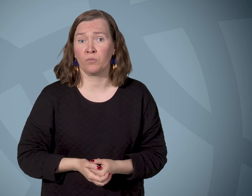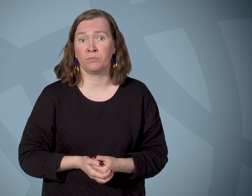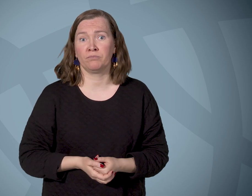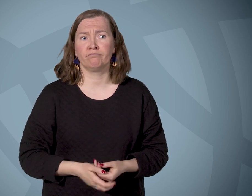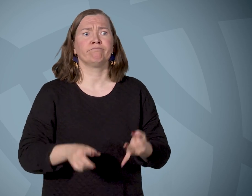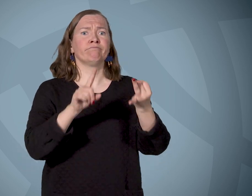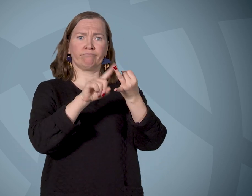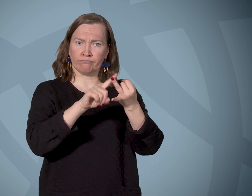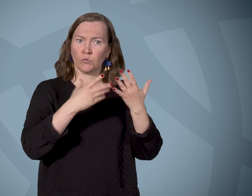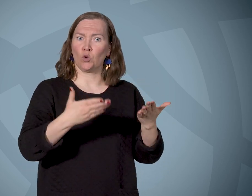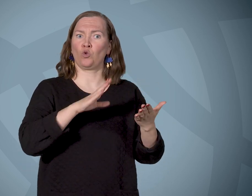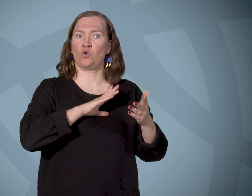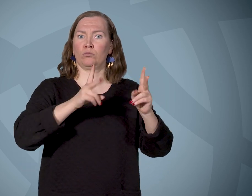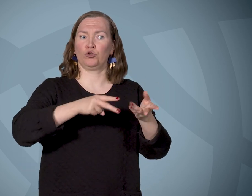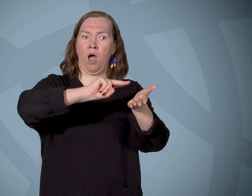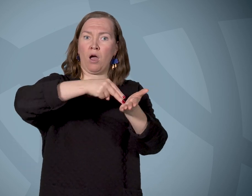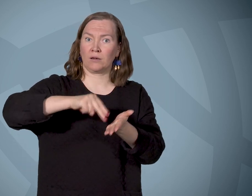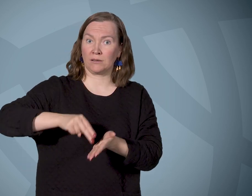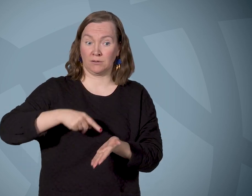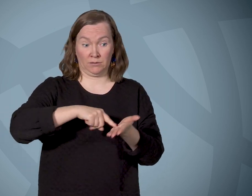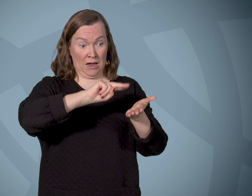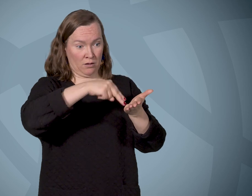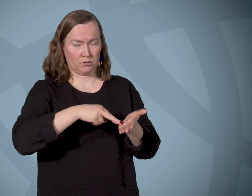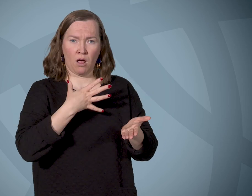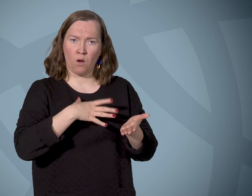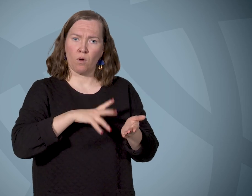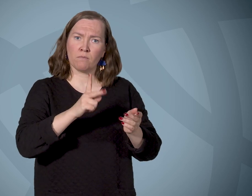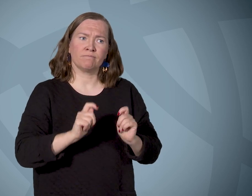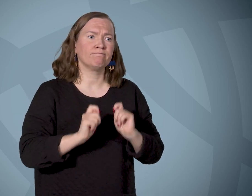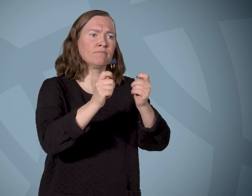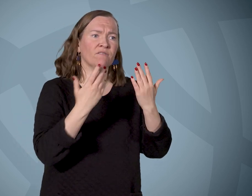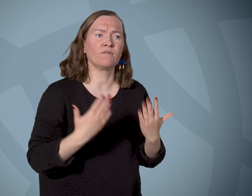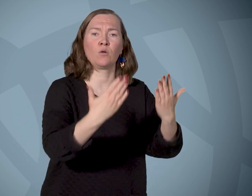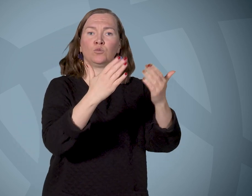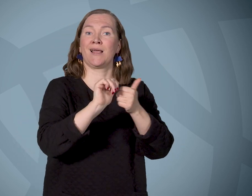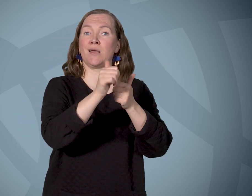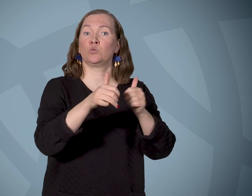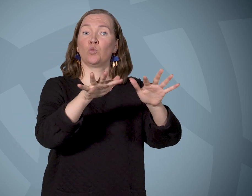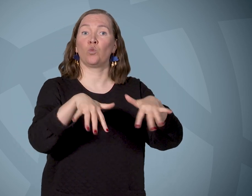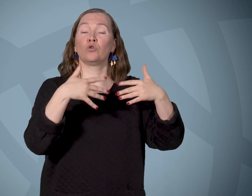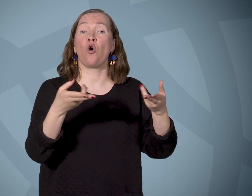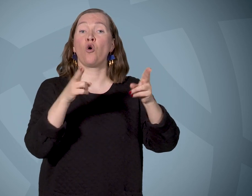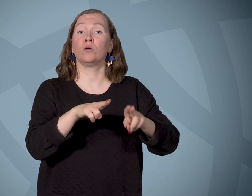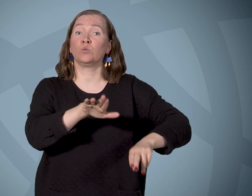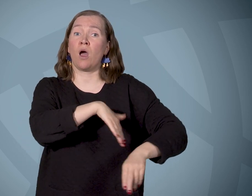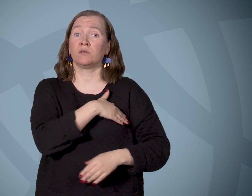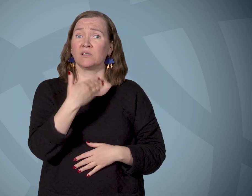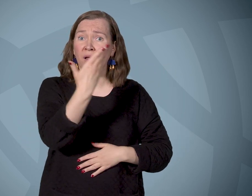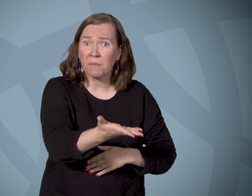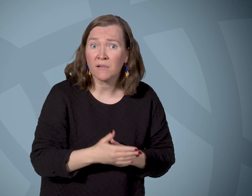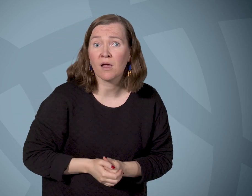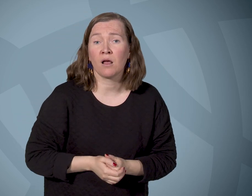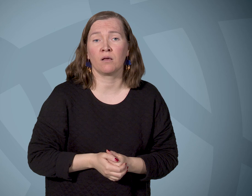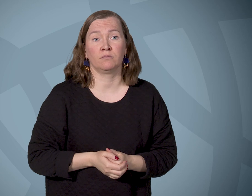On myös olemassa tukiadressi valituksesta eduskunnan oikeusasiamiehelle